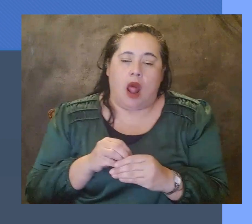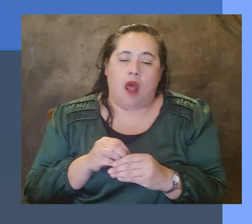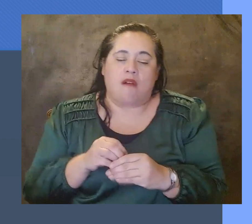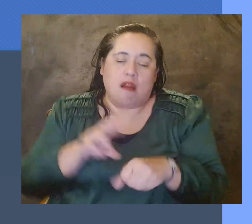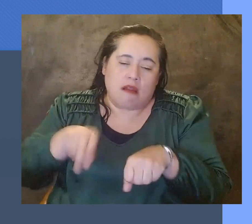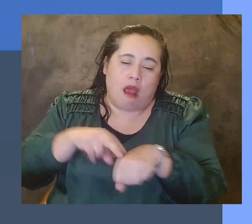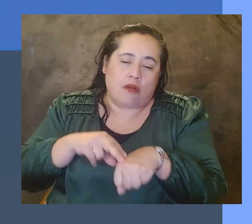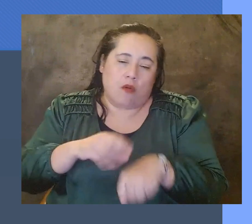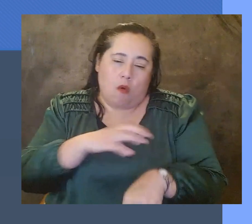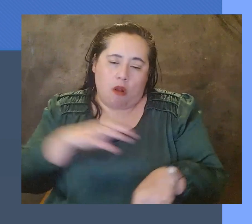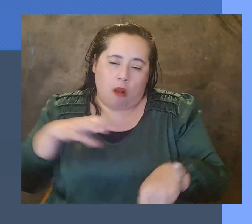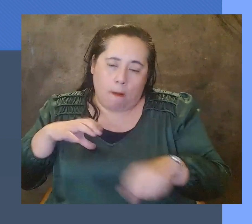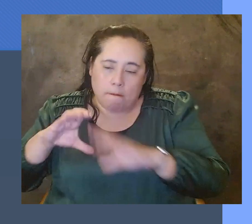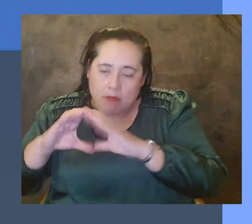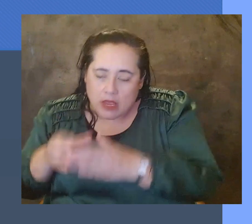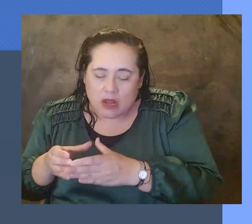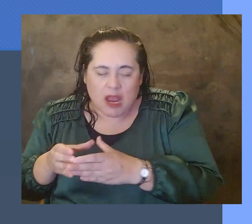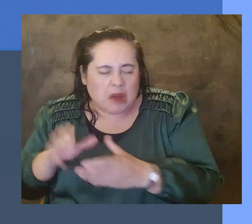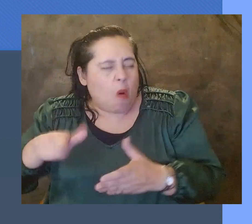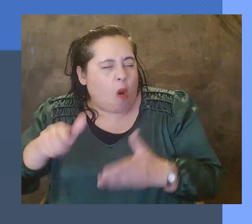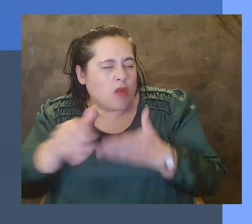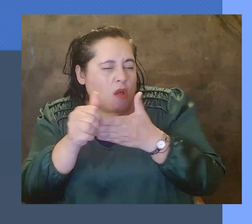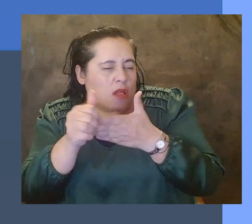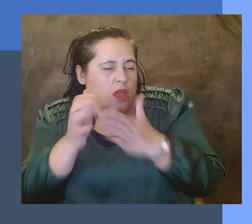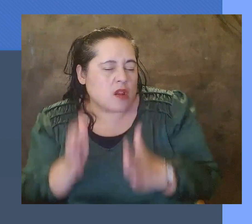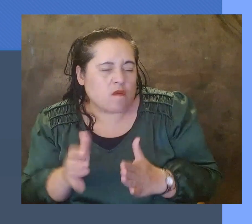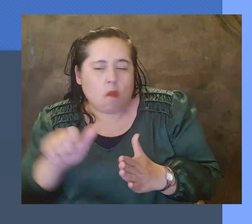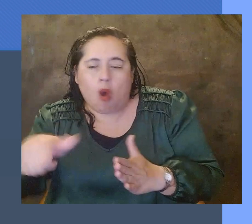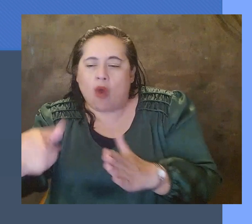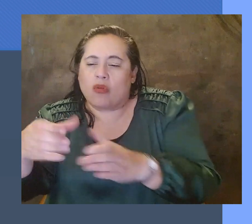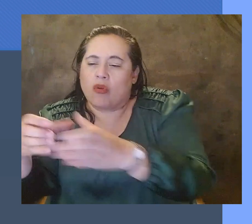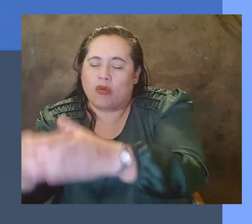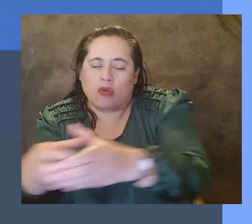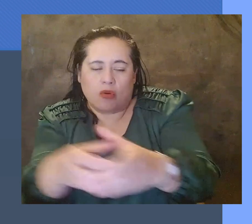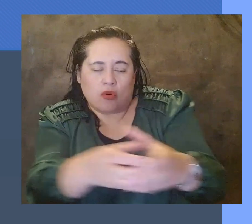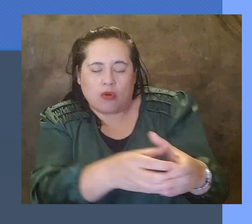nacionales y otros líderes de capítulos afiliados.